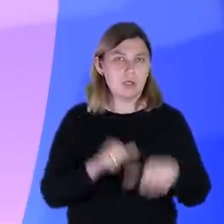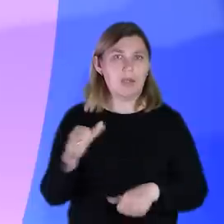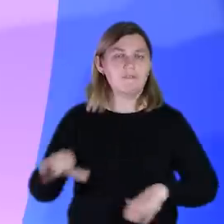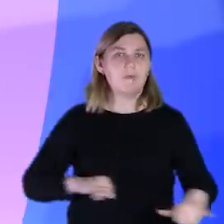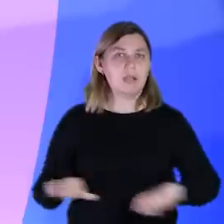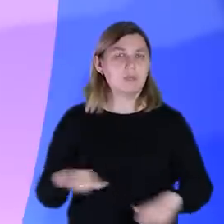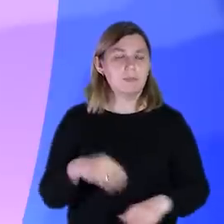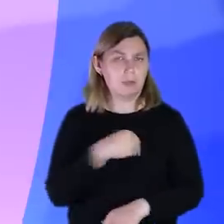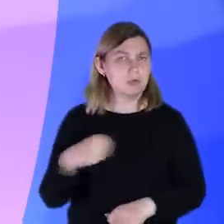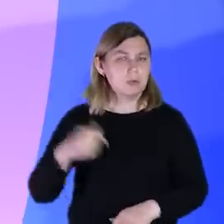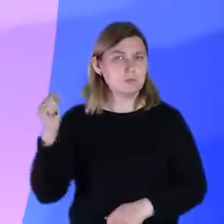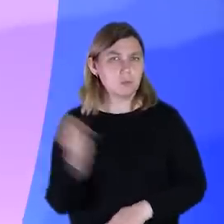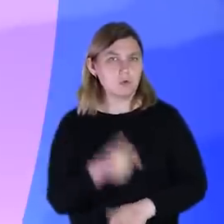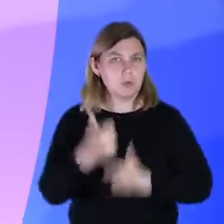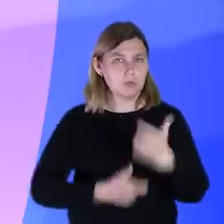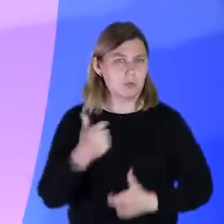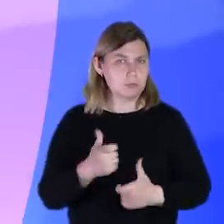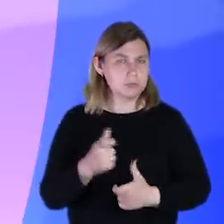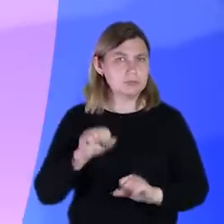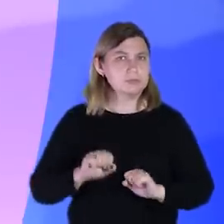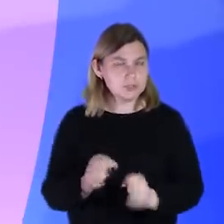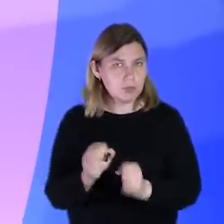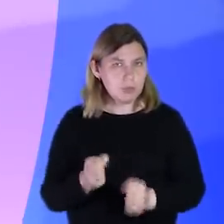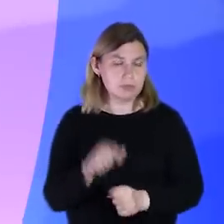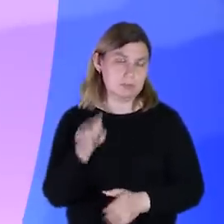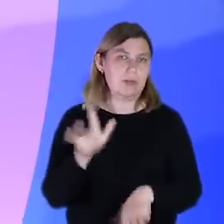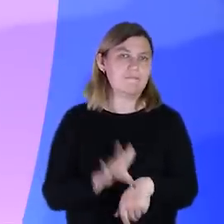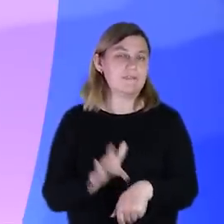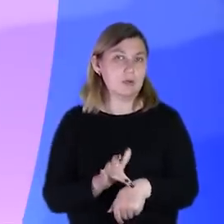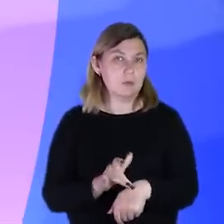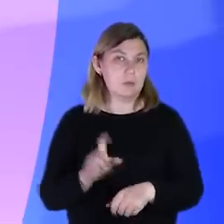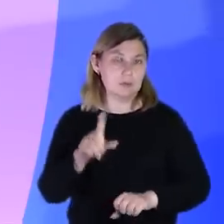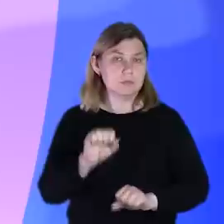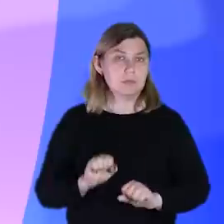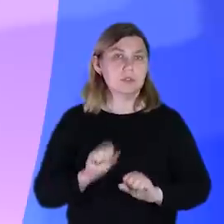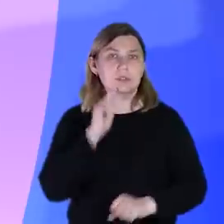polskie do podjęcia radykalnych kroków. I tak naprawdę w wyniku decyzji podjętej przez